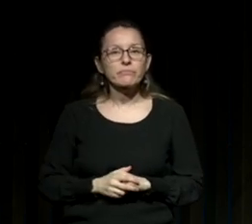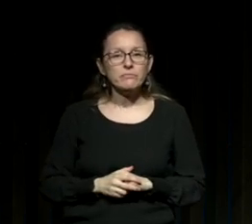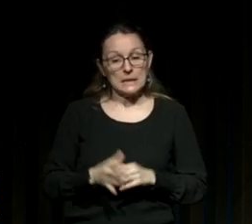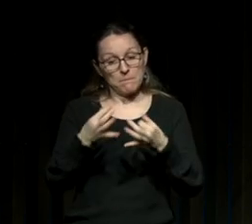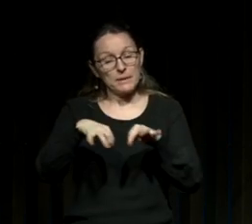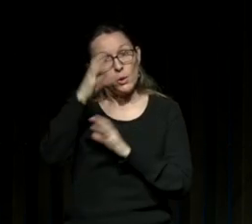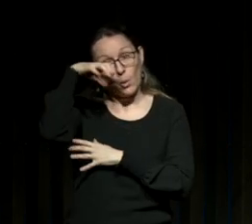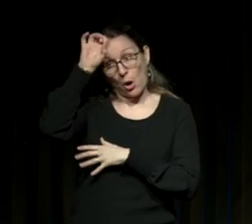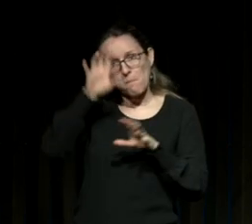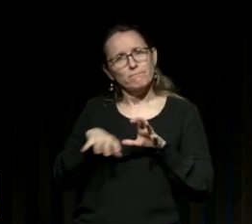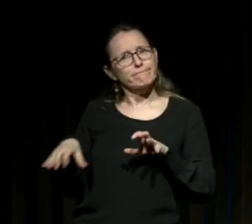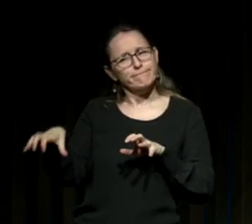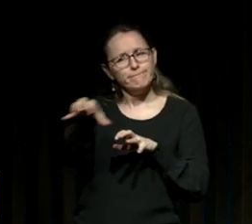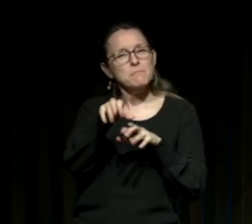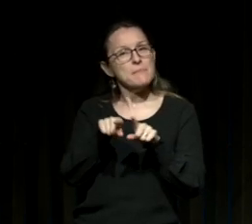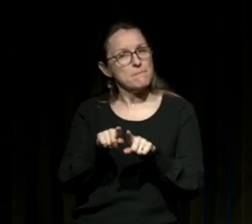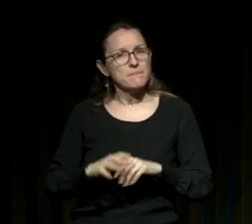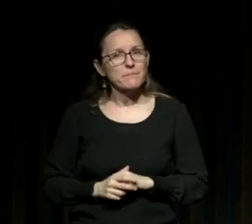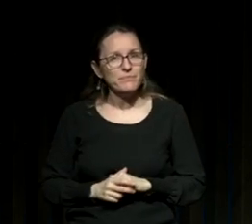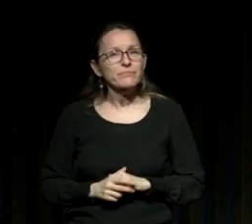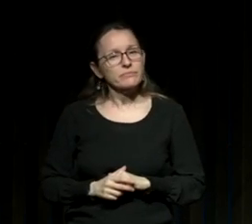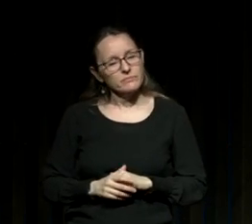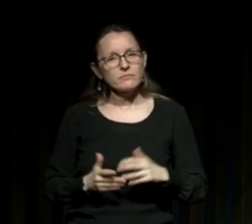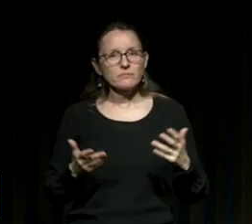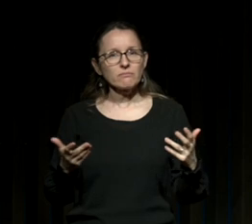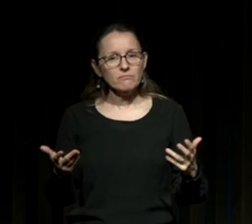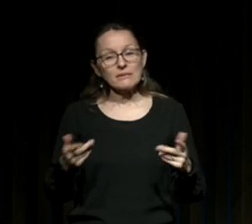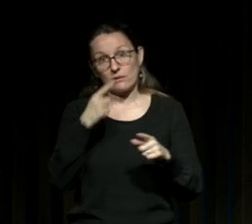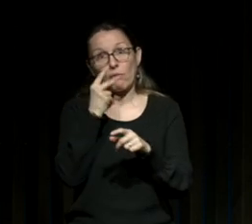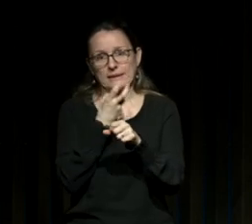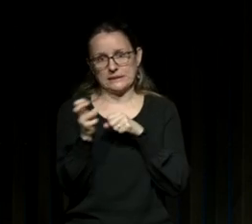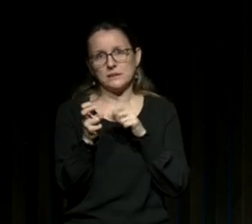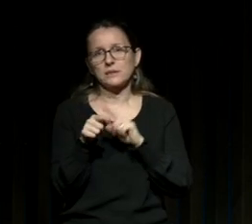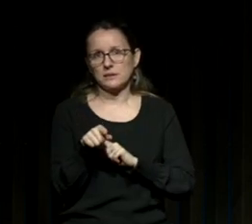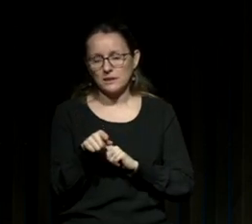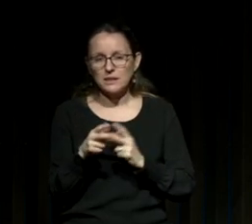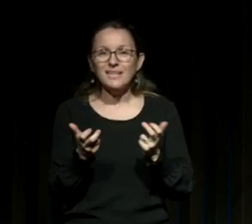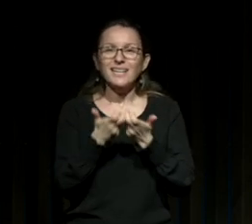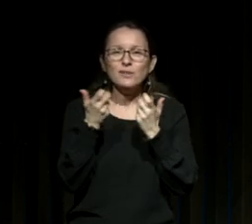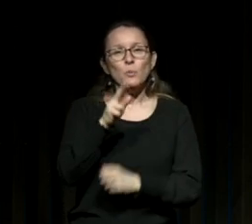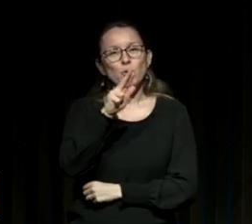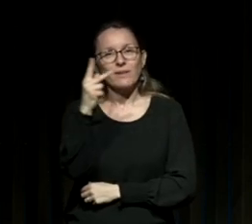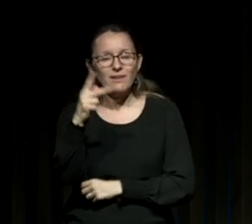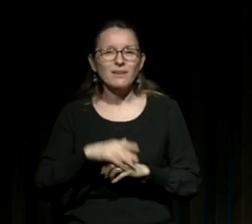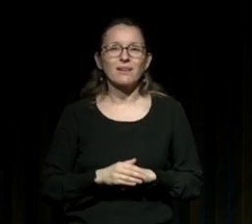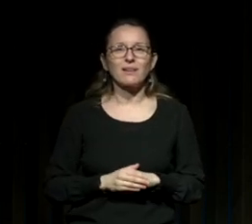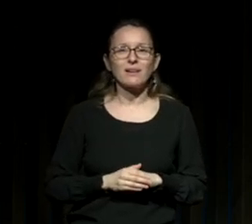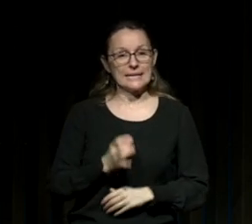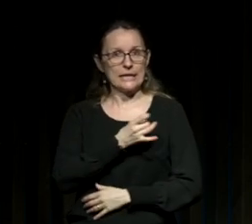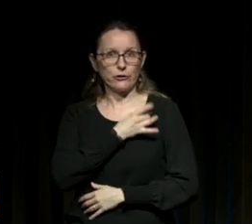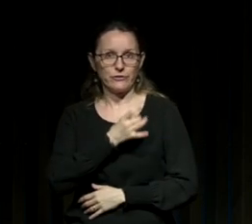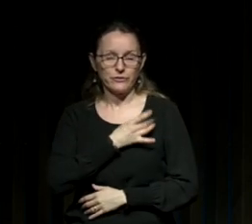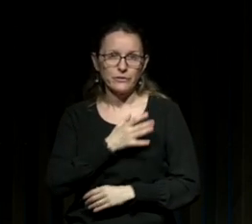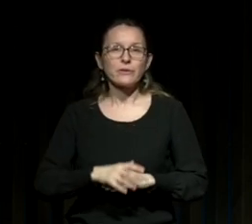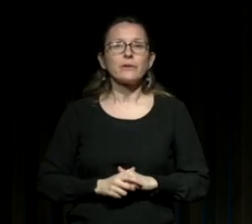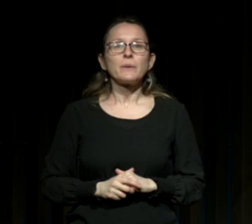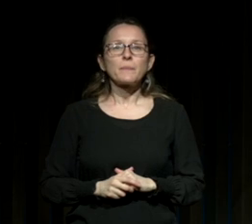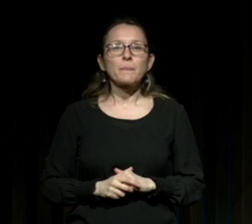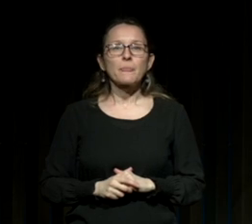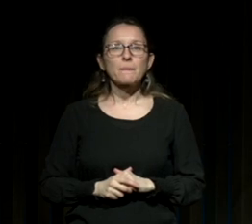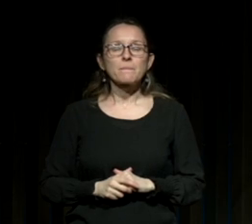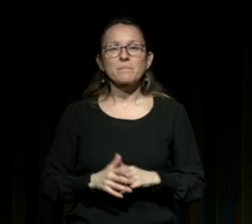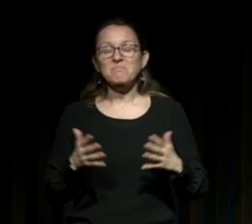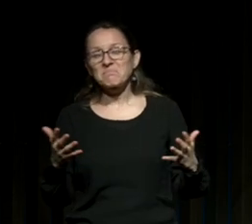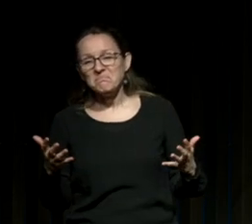pays qui sont effectivement très très à risque le royaume-uni l'irlande là peu de pays épargné